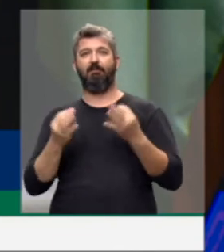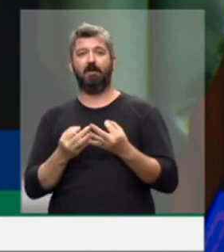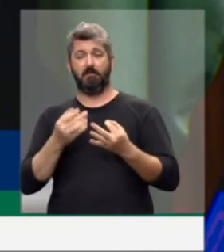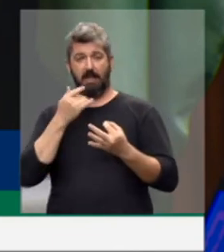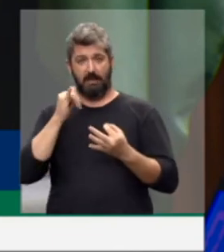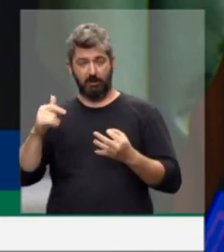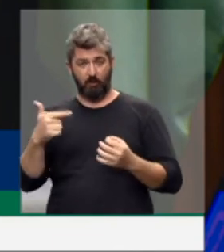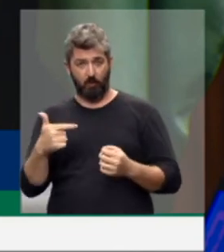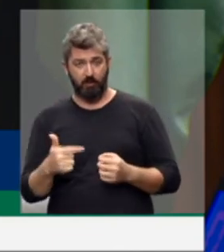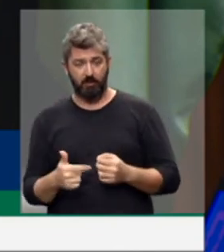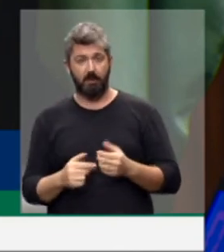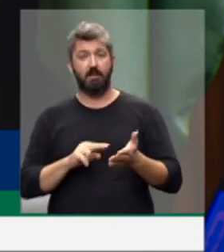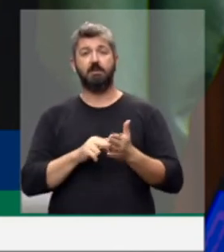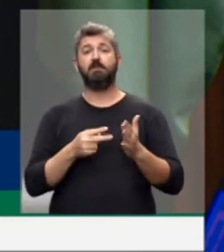COMO UM DIREITO E O DRAWN, PORQUE É FUNDAMENTAL HOJE